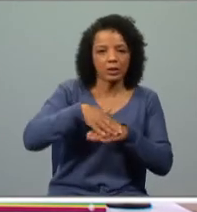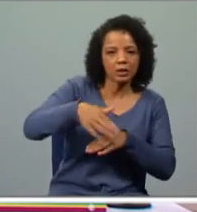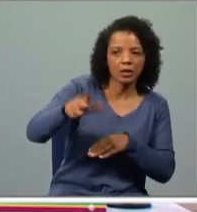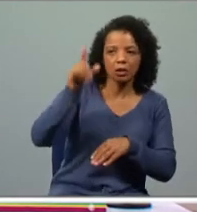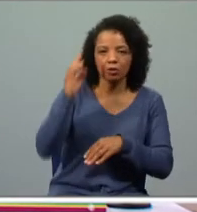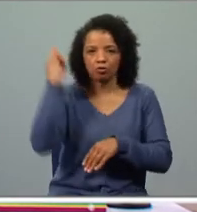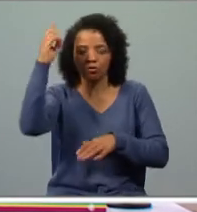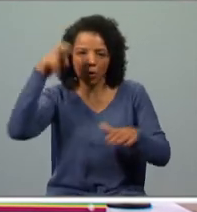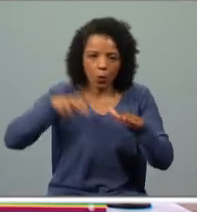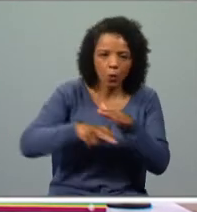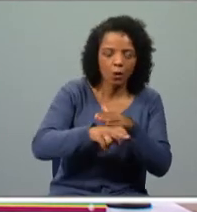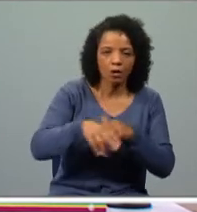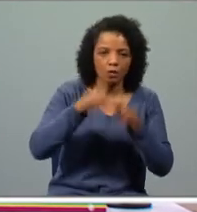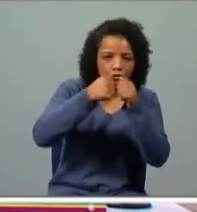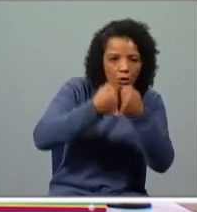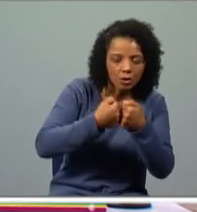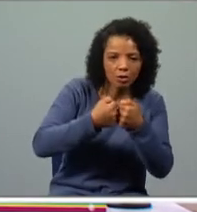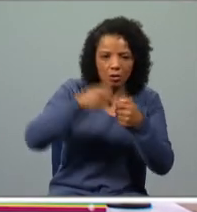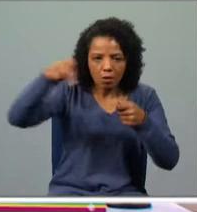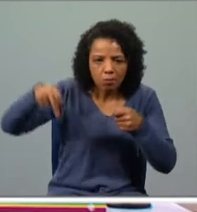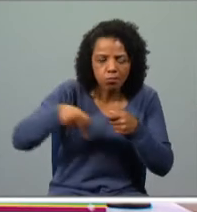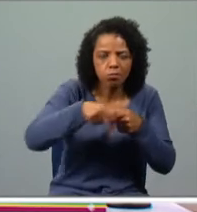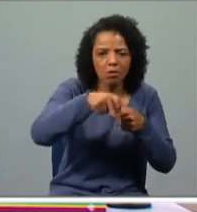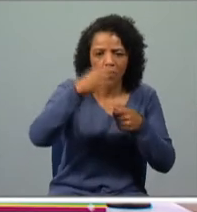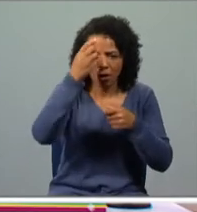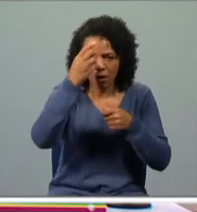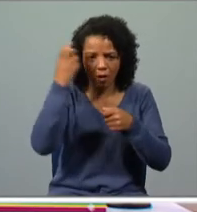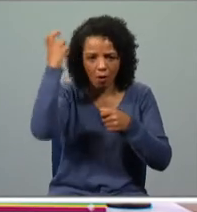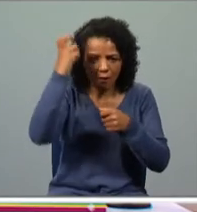entrar eles esconderam o polifemo entrou cachorros ovelhas fez uma fogueirinha 進入他們隱藏了polyphemus進入牧羊犬生了火